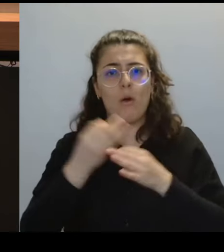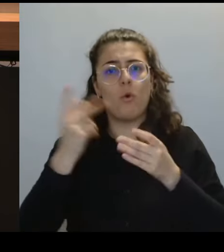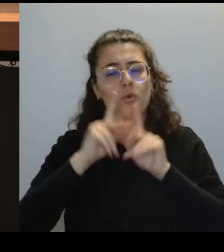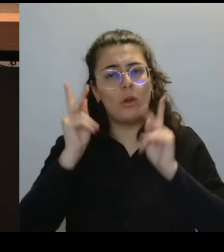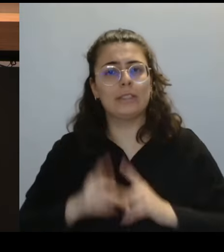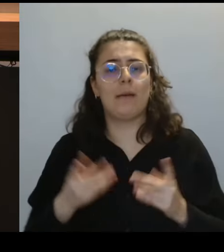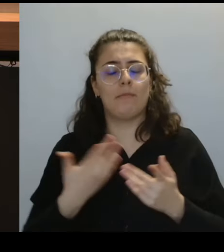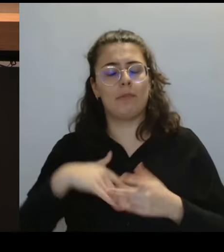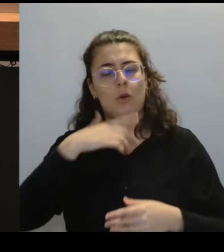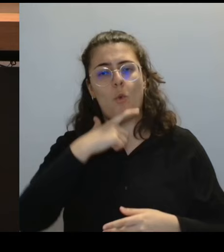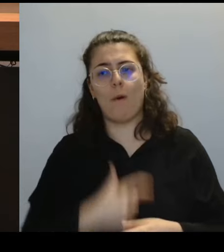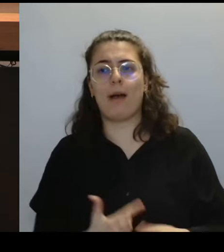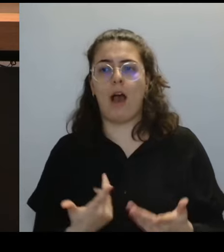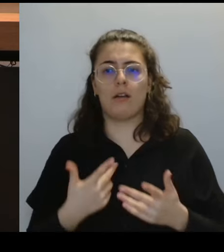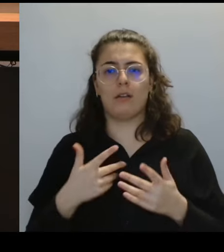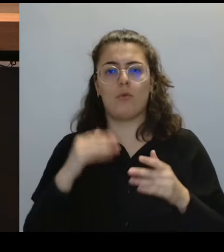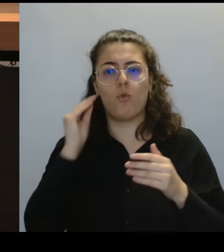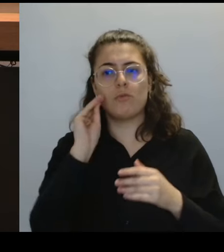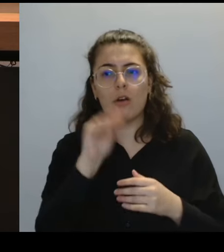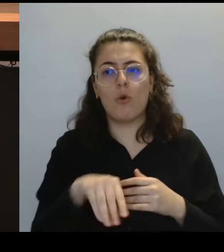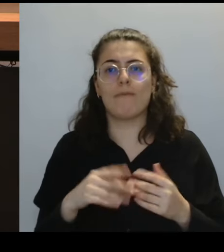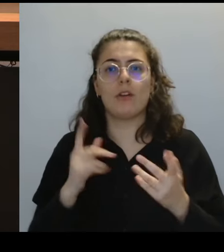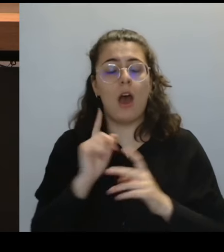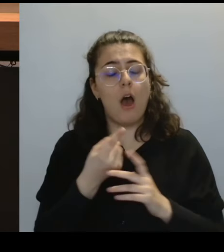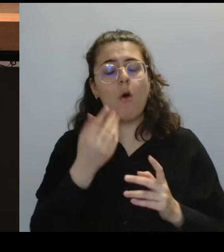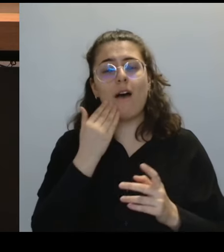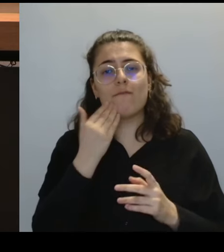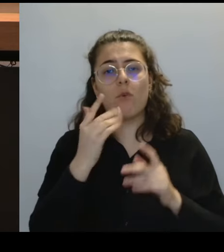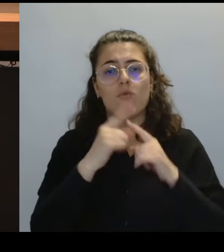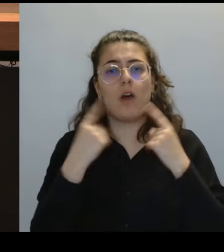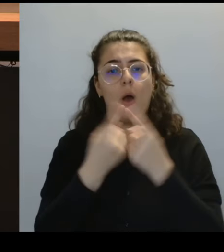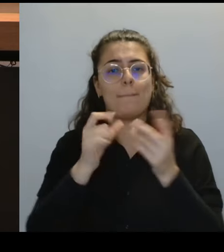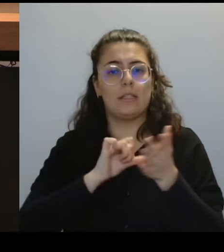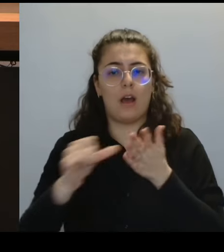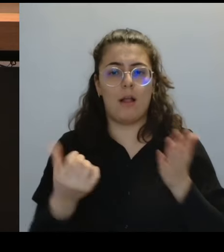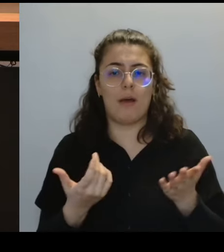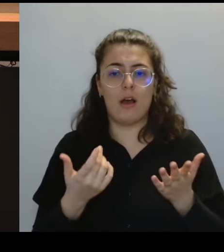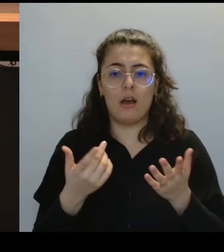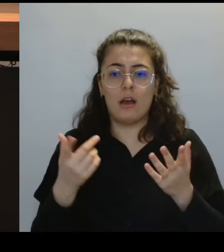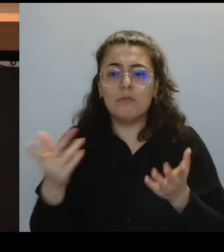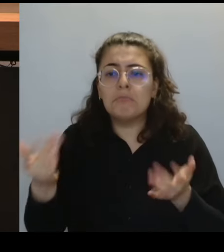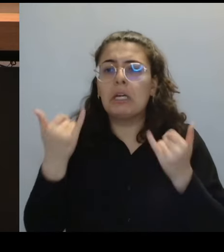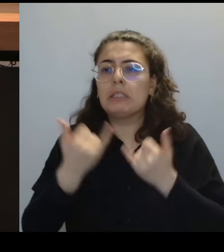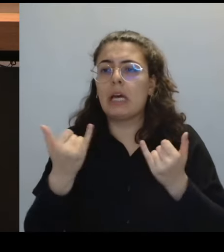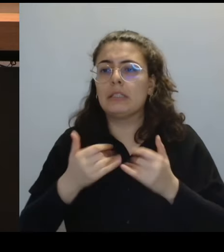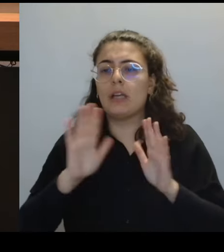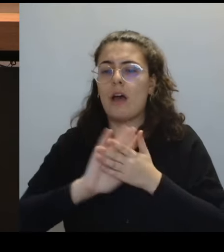bezahlbaren Wohnraum vorlegt, übernimmt er noch die Rhetorik von der AfD und fordert allen Ernstes einen